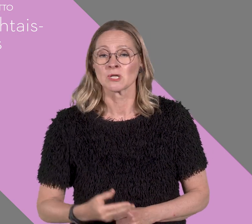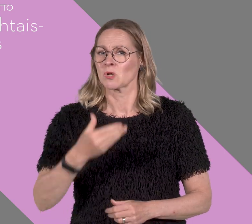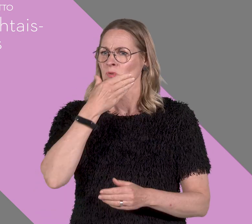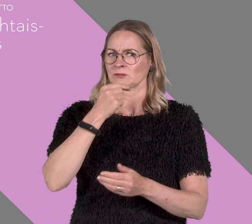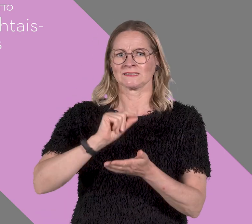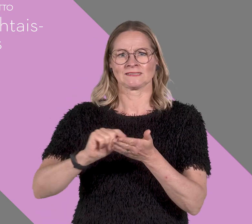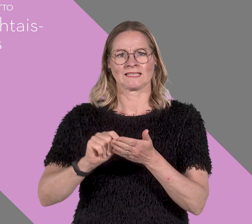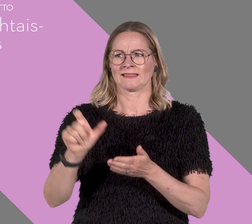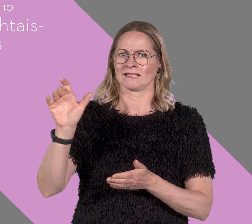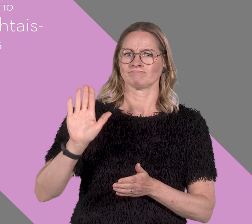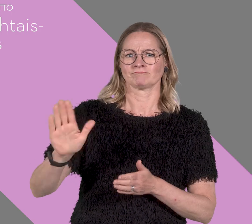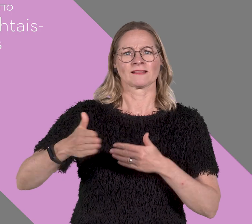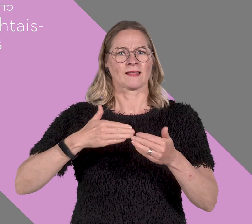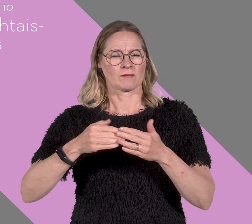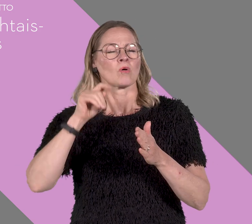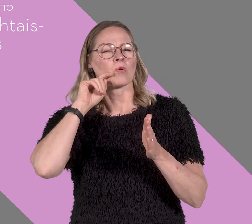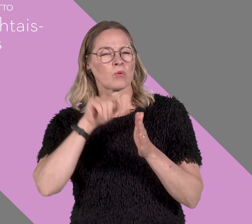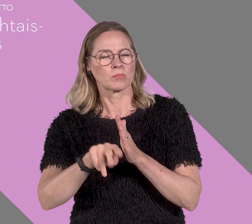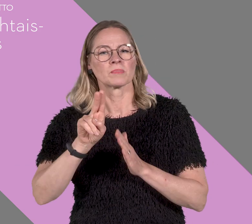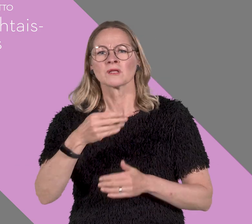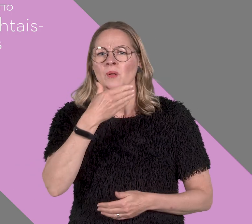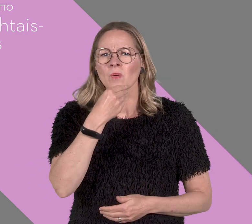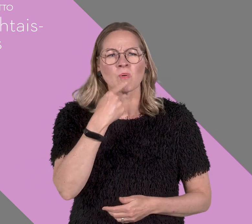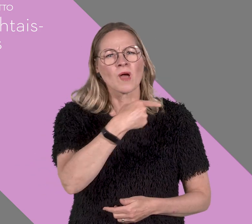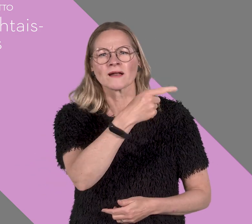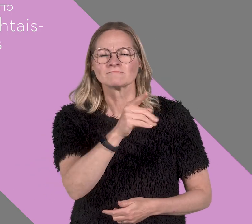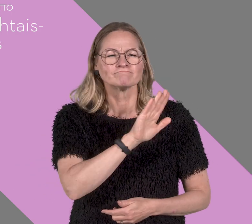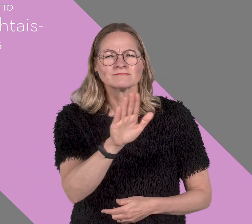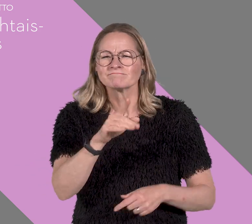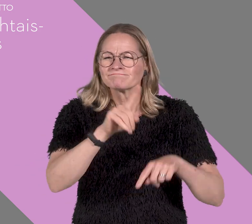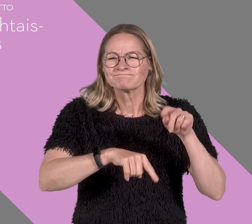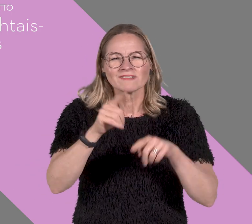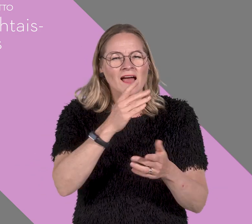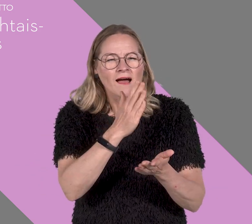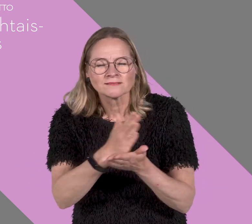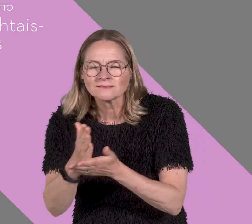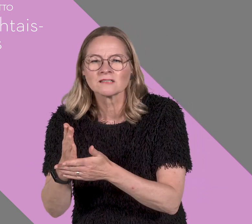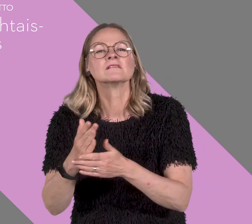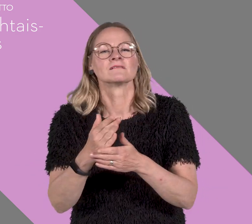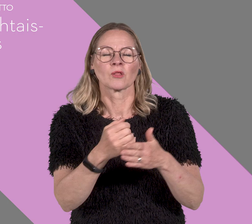Nuorisosihteerin tehtäviin kuuluu nuorten tukeminen ja neuvominen -